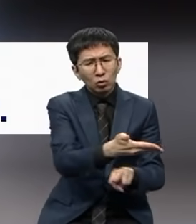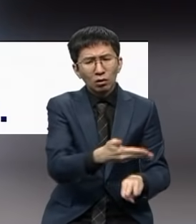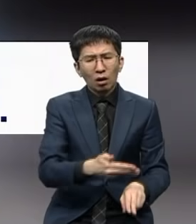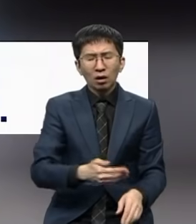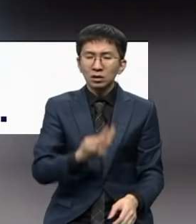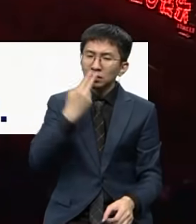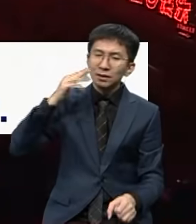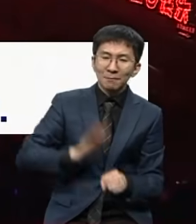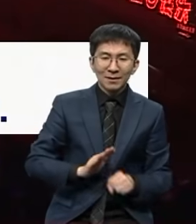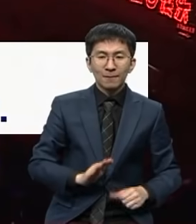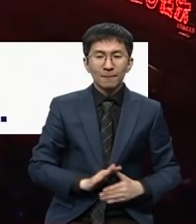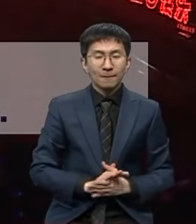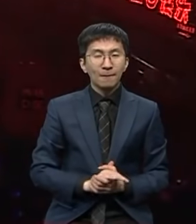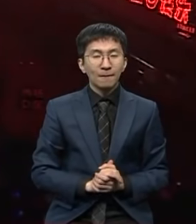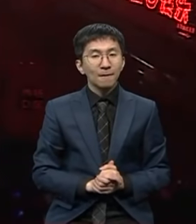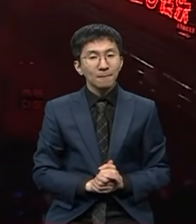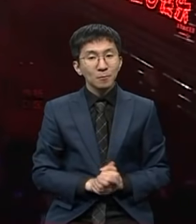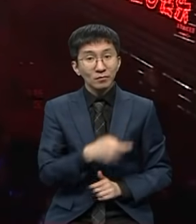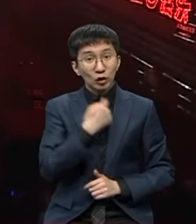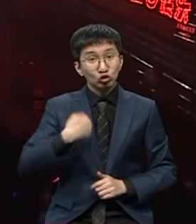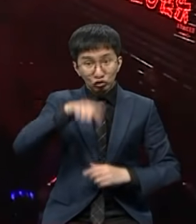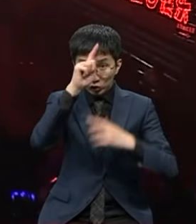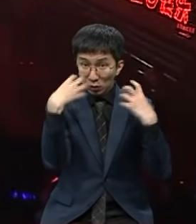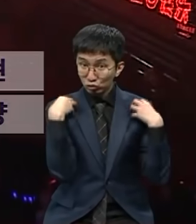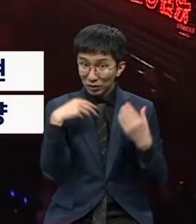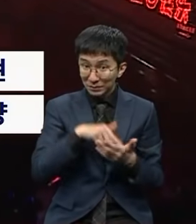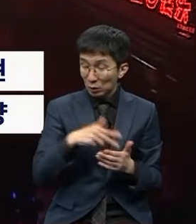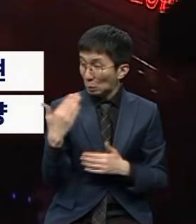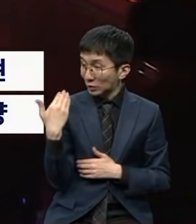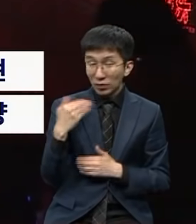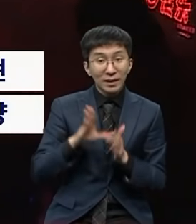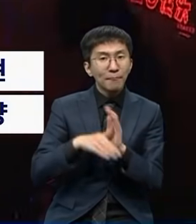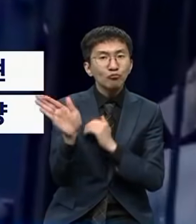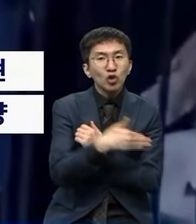(특파원) 중국 당국은 최근 과도한 팬클럽 문화에 대한 강력한 단속을 벌이고